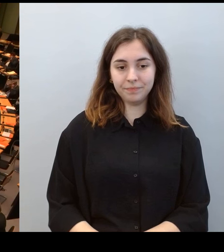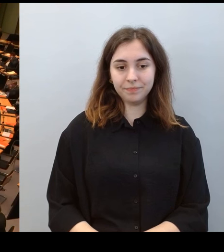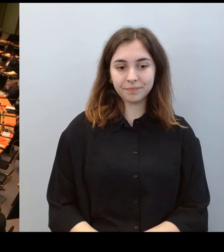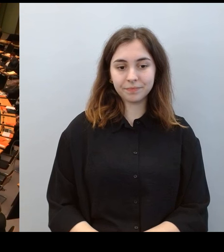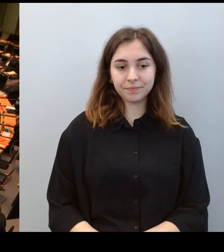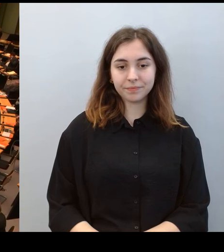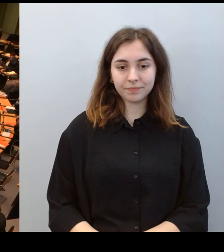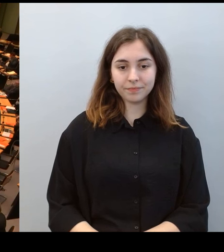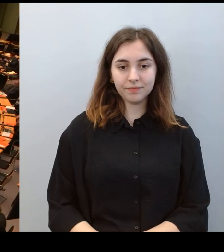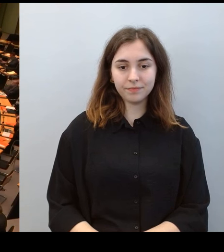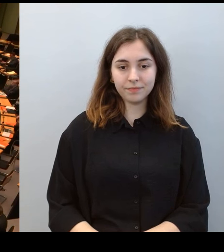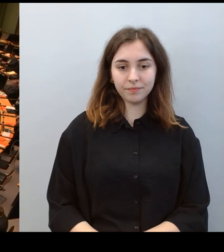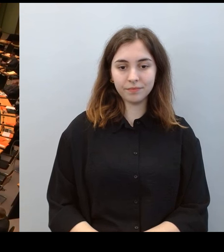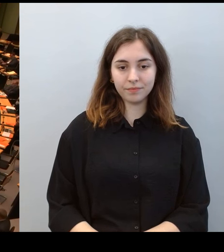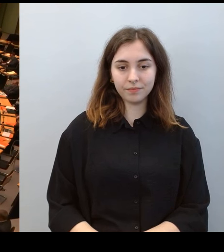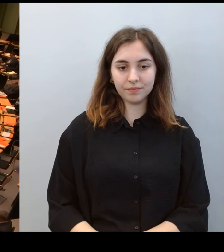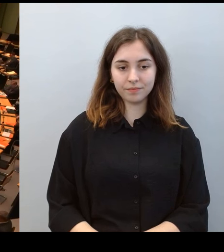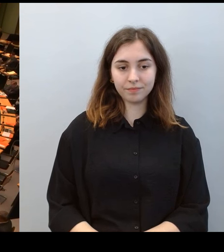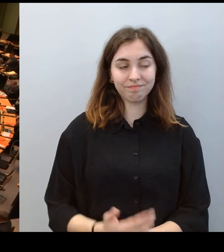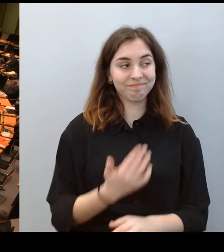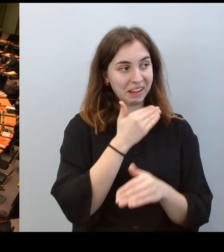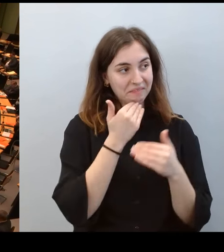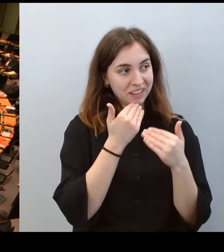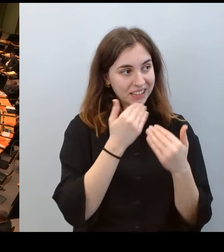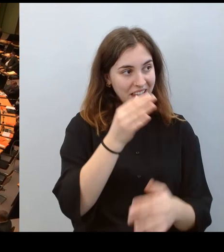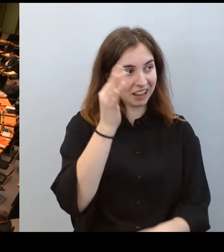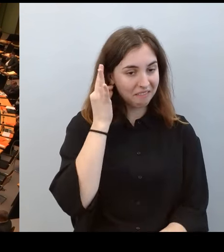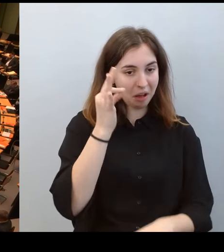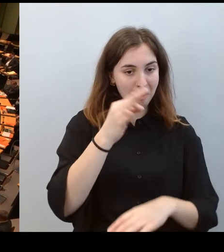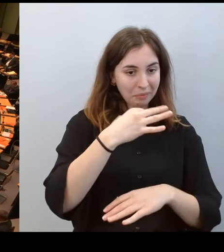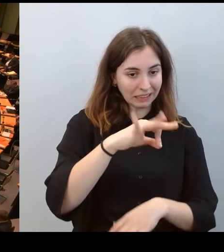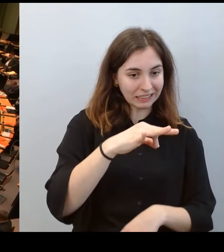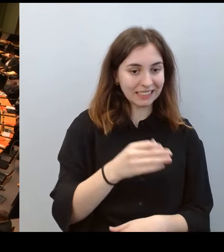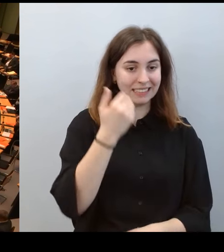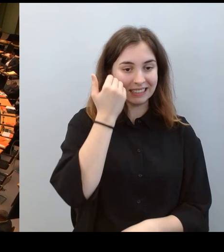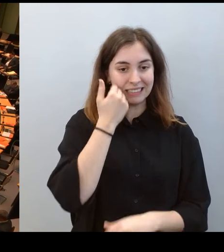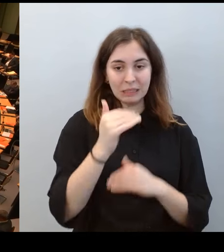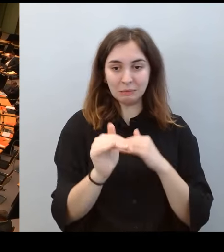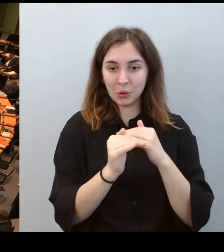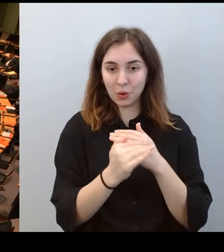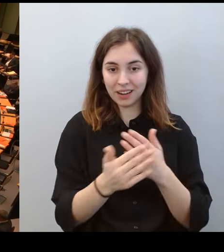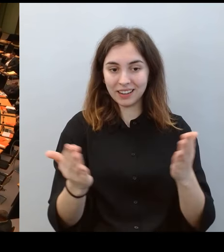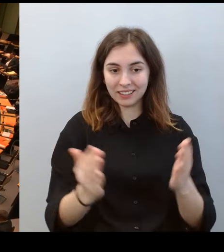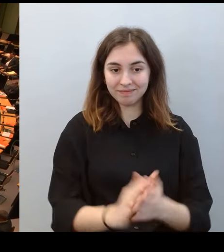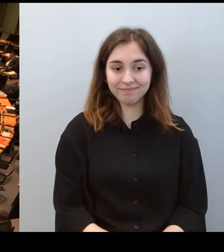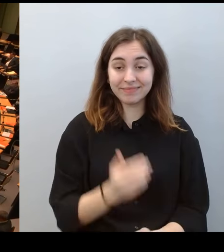Vielen Dank. Frau Präsidentin! Verehrte Kolleginnen und Kollegen! Liebe Zuschauer! Herr Widenhaupt,